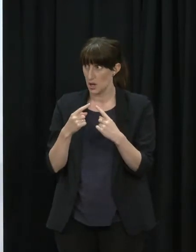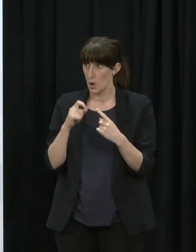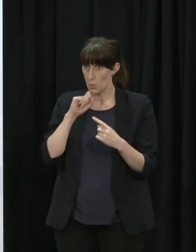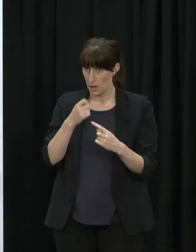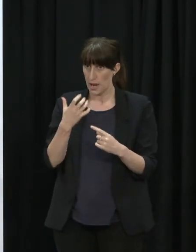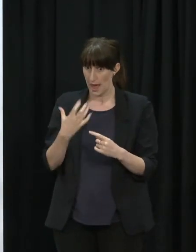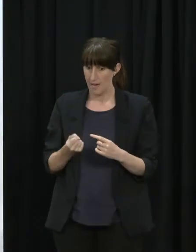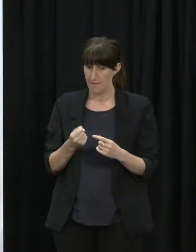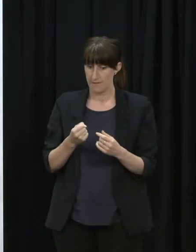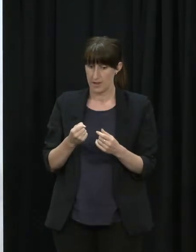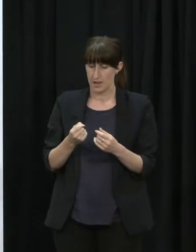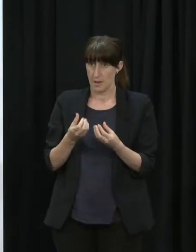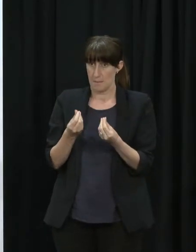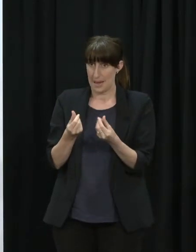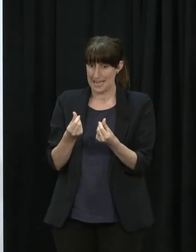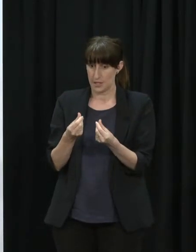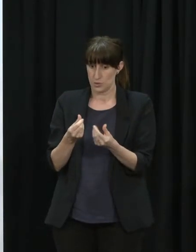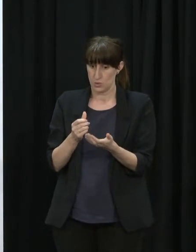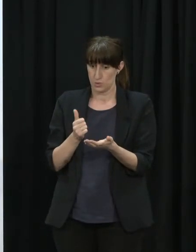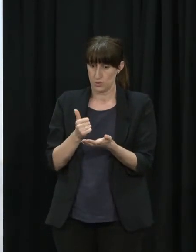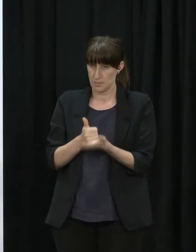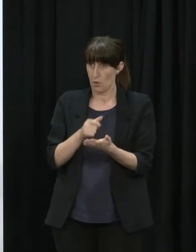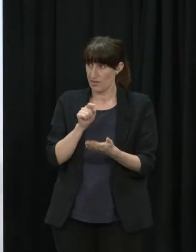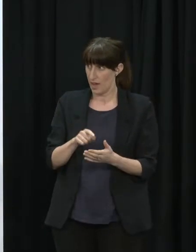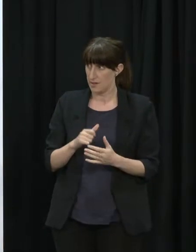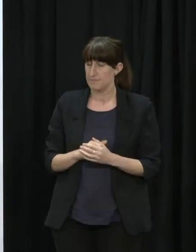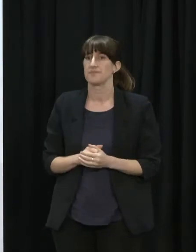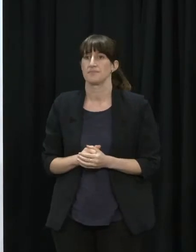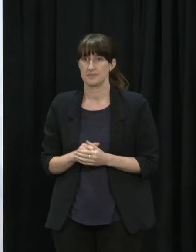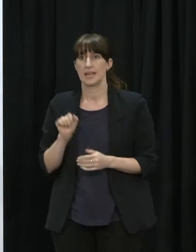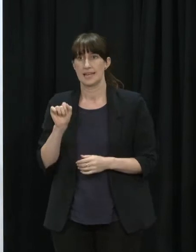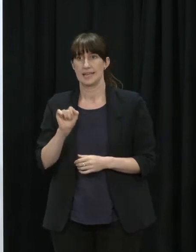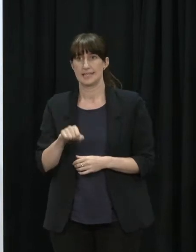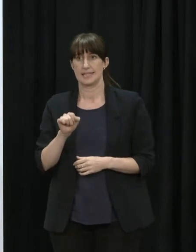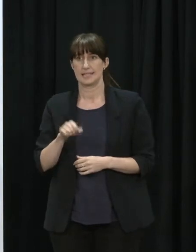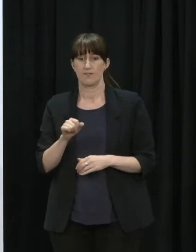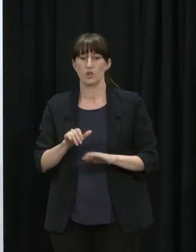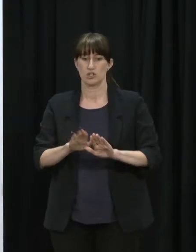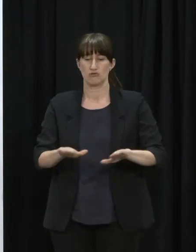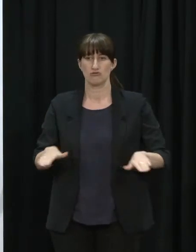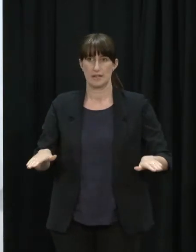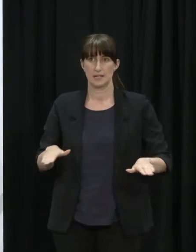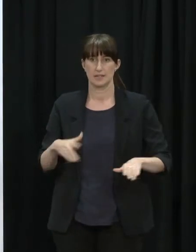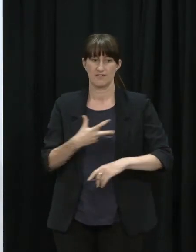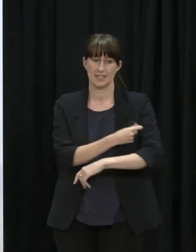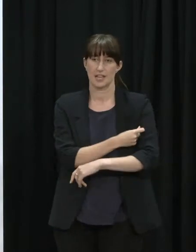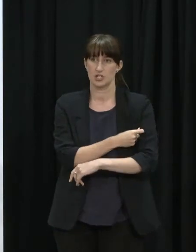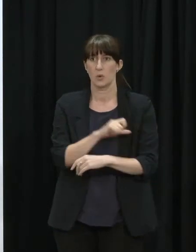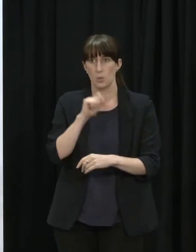Ko ratou moni e kua mowhiti taiapa mo aua rawa kua